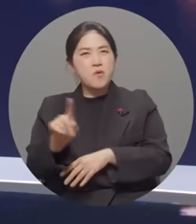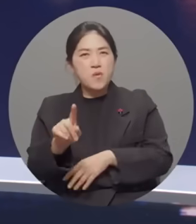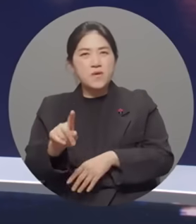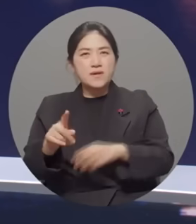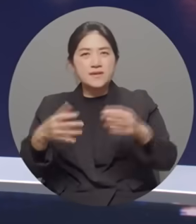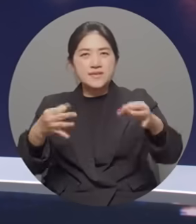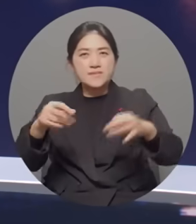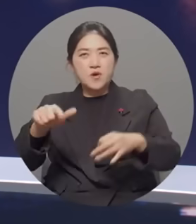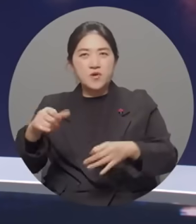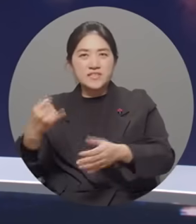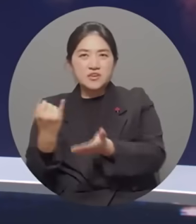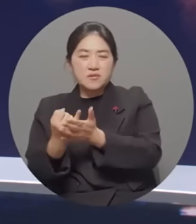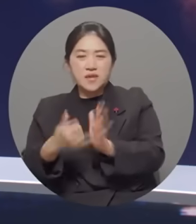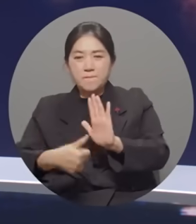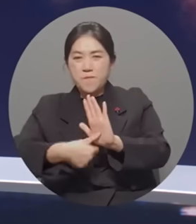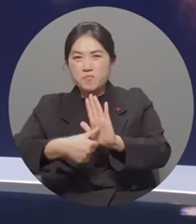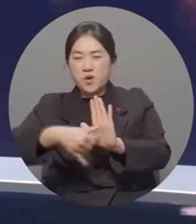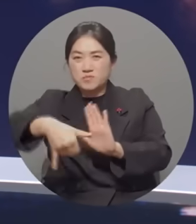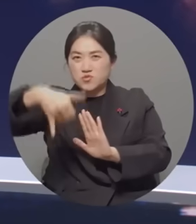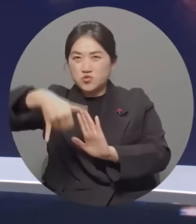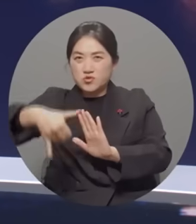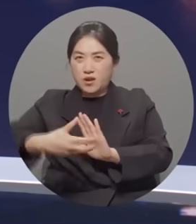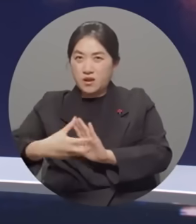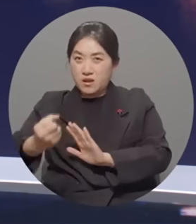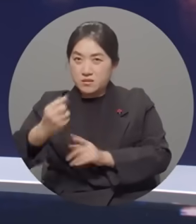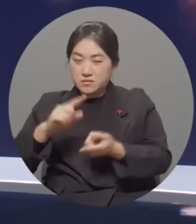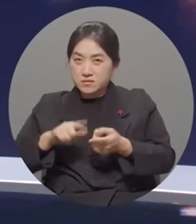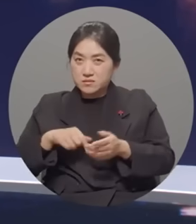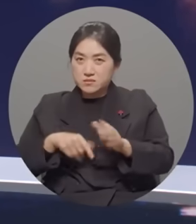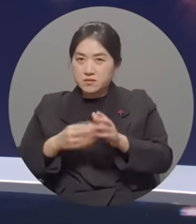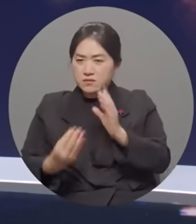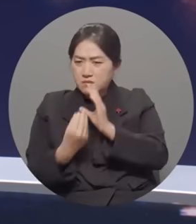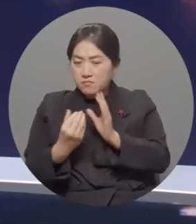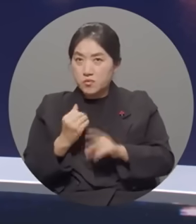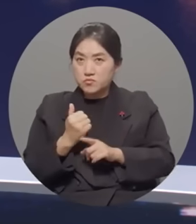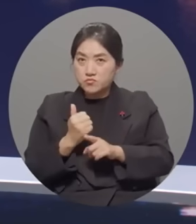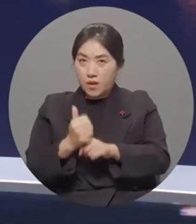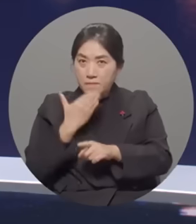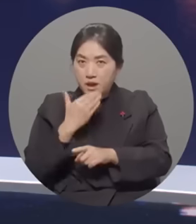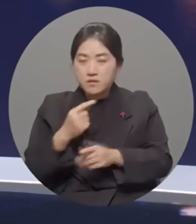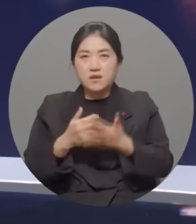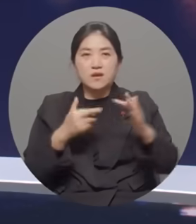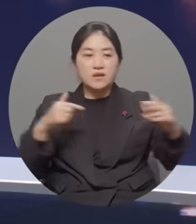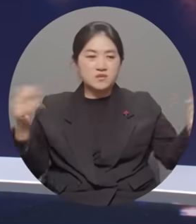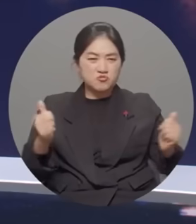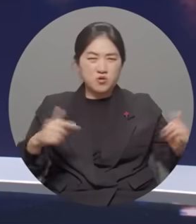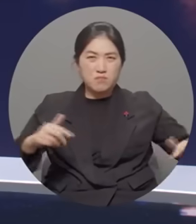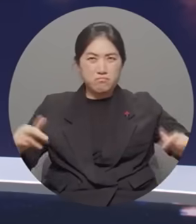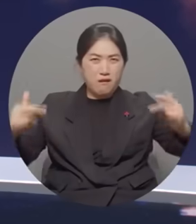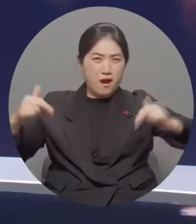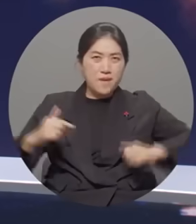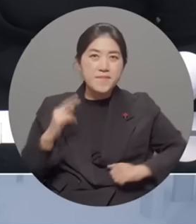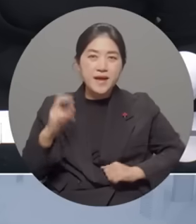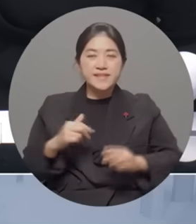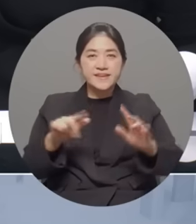있을까, 이것도 봐야겠죠? (기자) 일단 최근 불거진 김건희 여사의명품 가방 수수 의혹에 대해서도요. 수사가 될 수 있는 거냐, 이게 앞으로 정치권에서 뜨거운 논쟁이 될 것으로